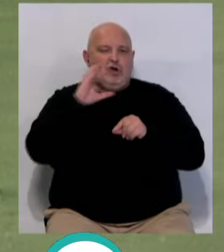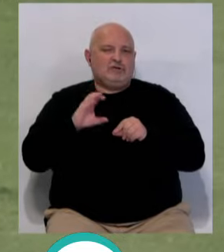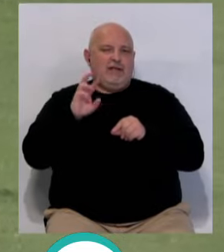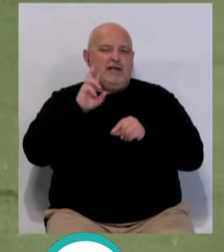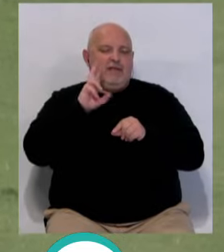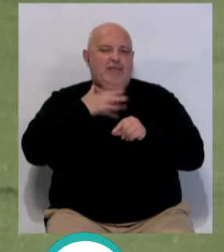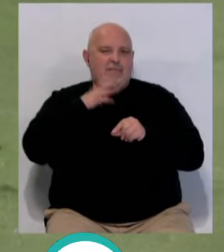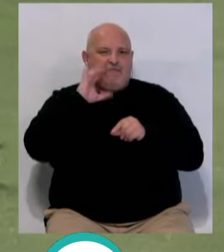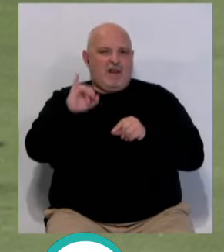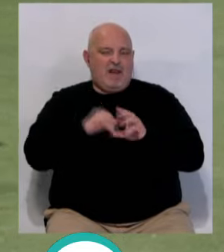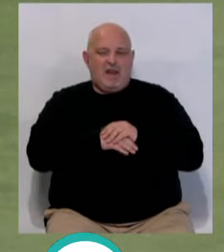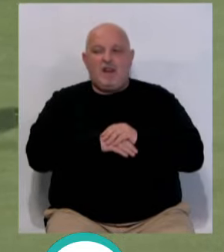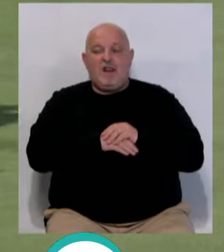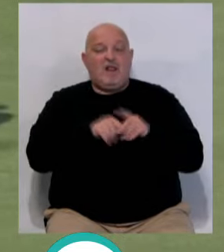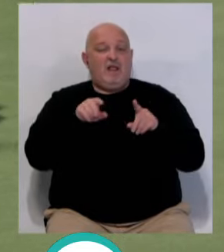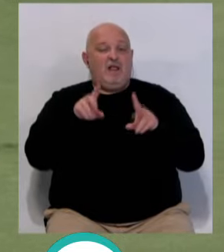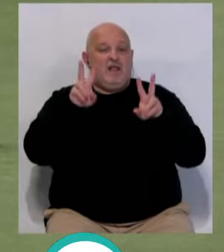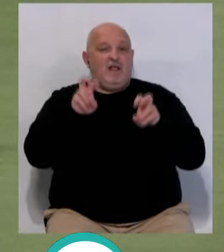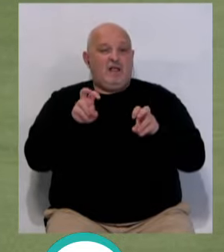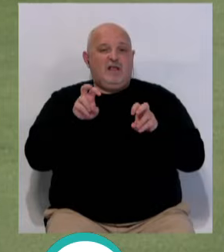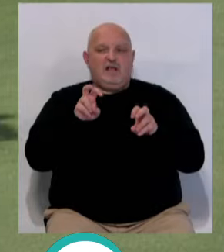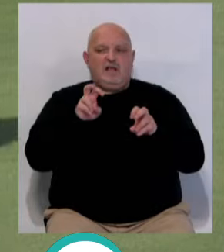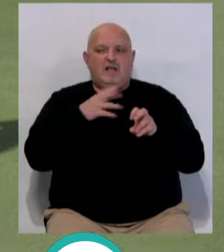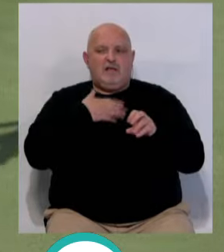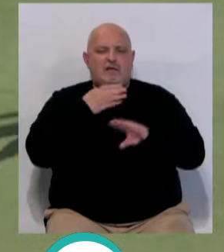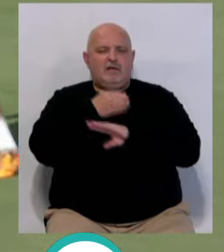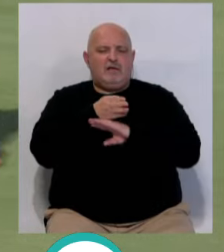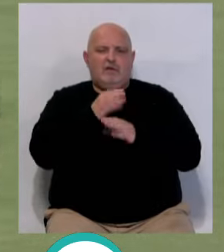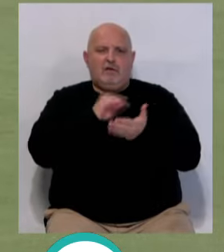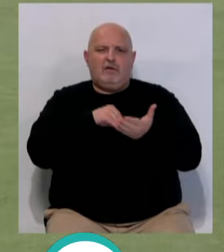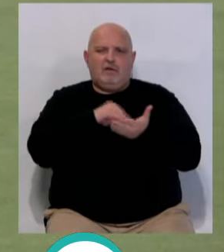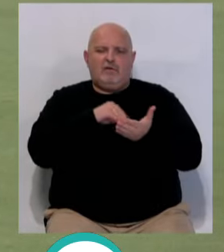que la primera temporada que vino a España cre en el Celta hizo muchos muchos goles fue al Valencia